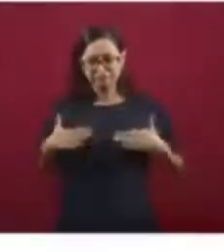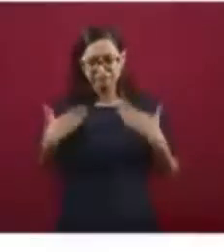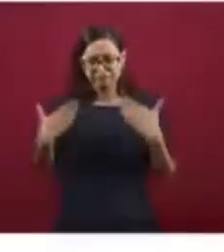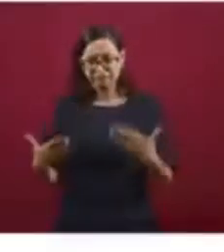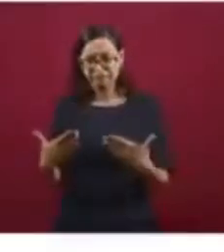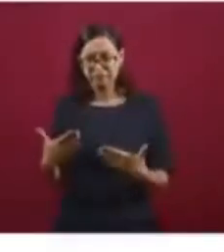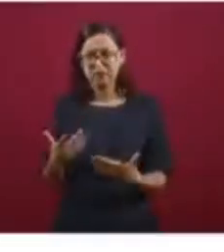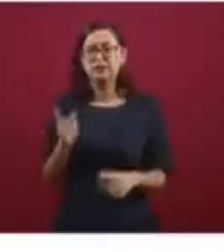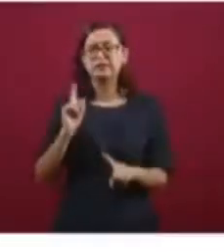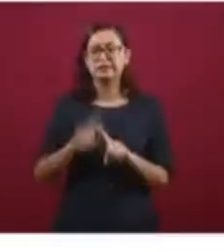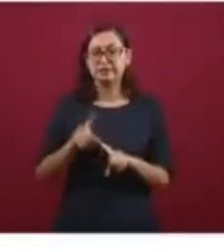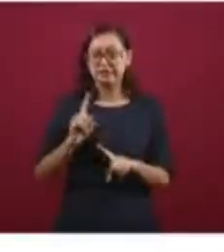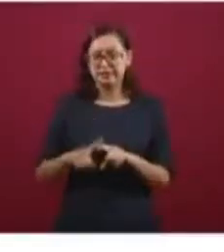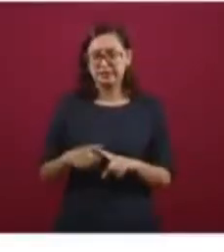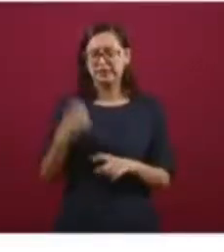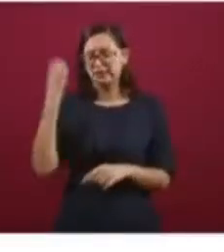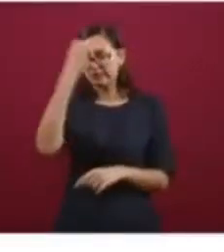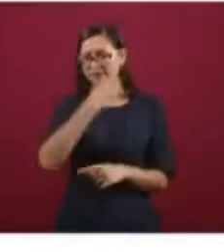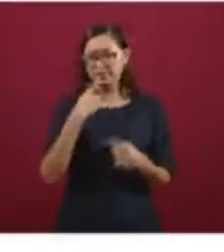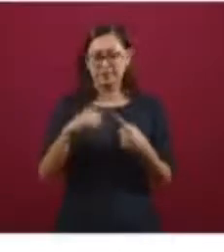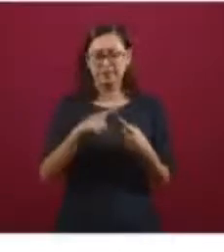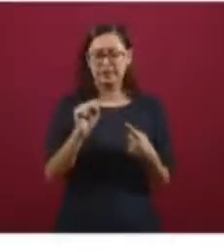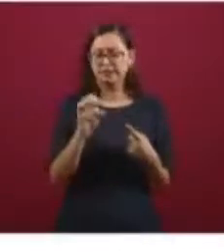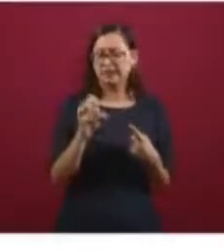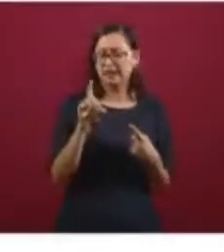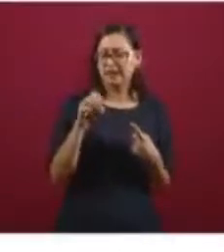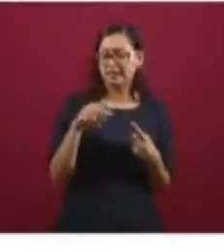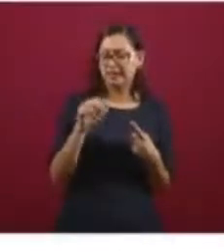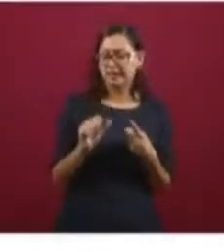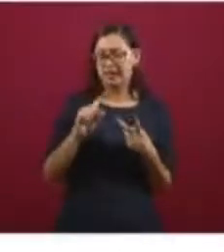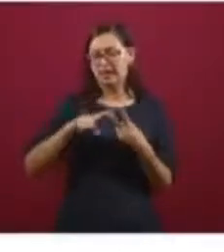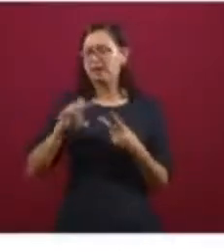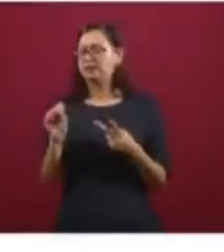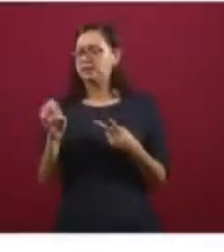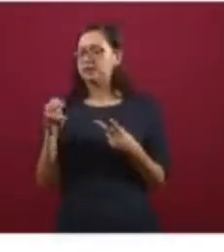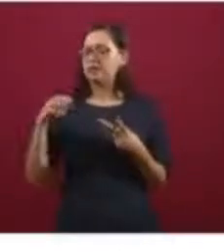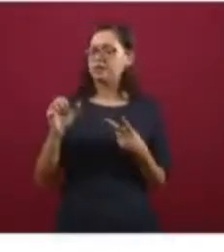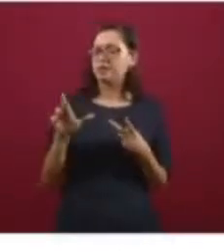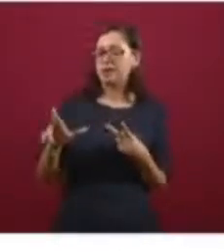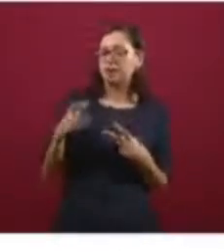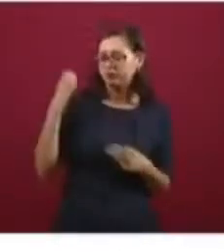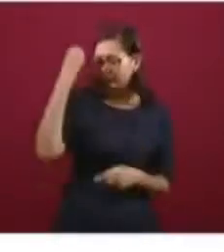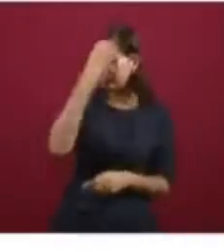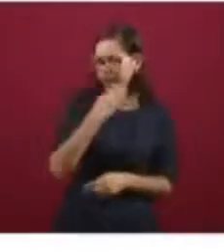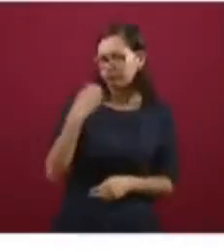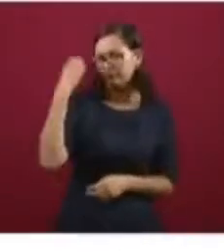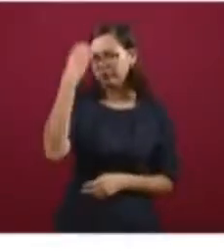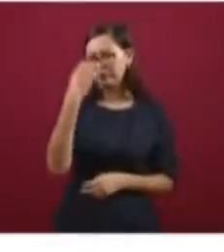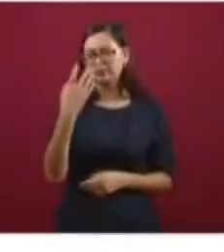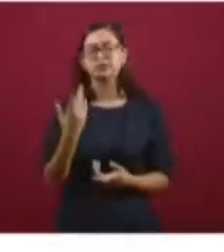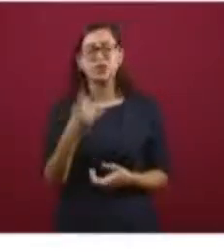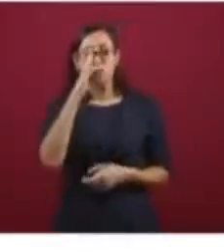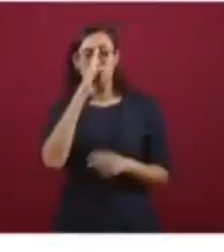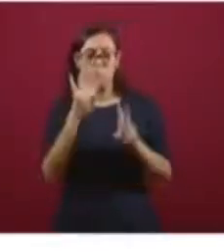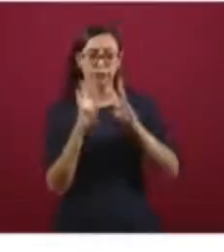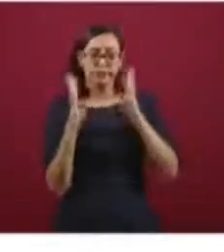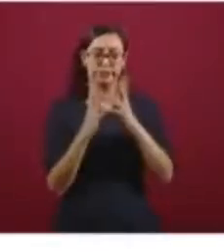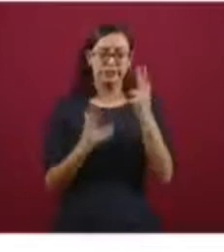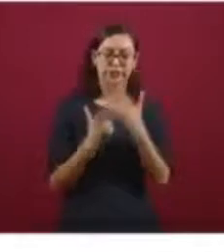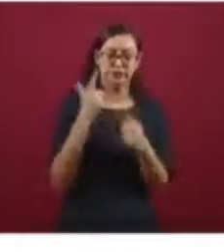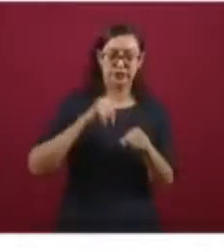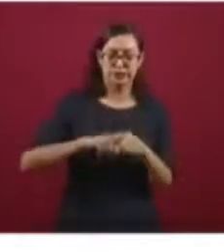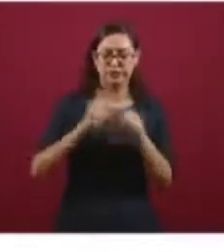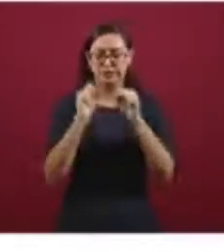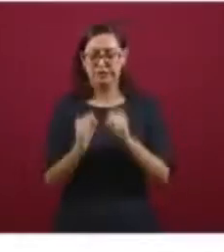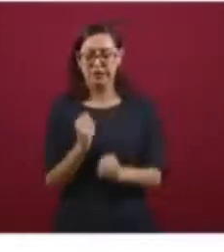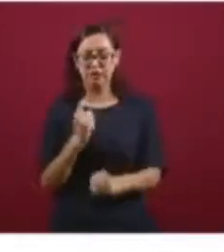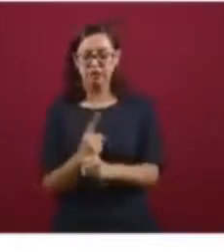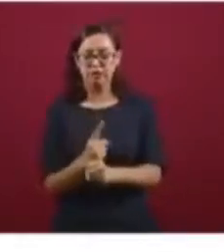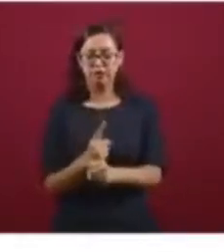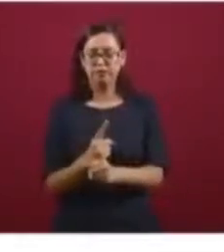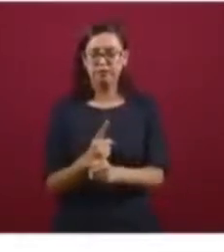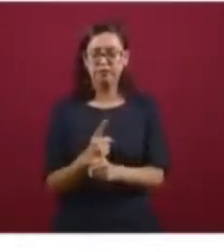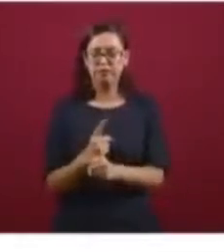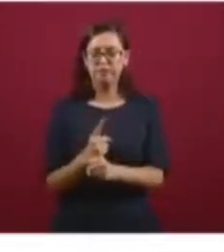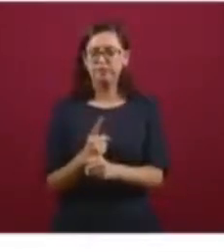al personal de Sedena y de Semar, dado que el Consejo Nacional de Seguridad Pública